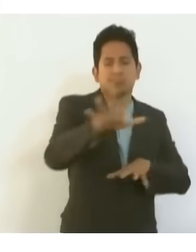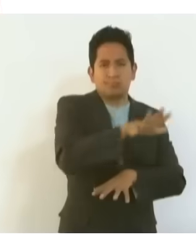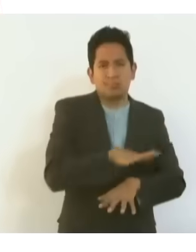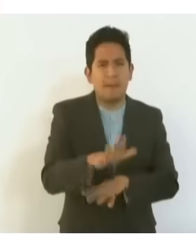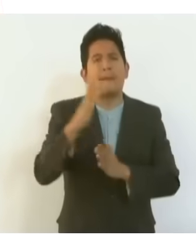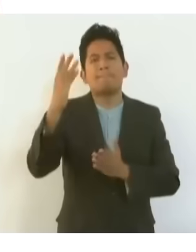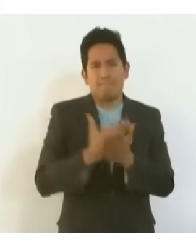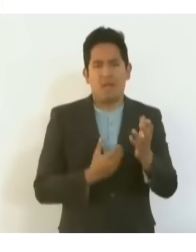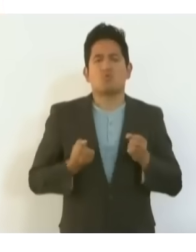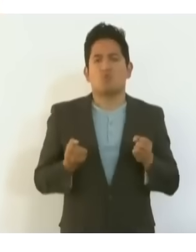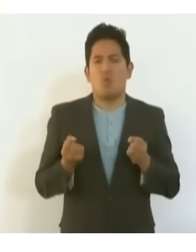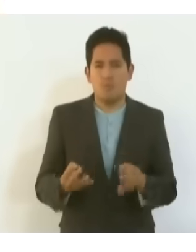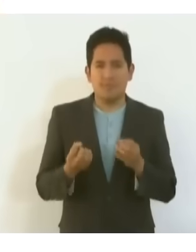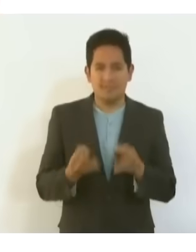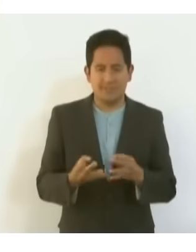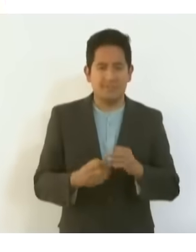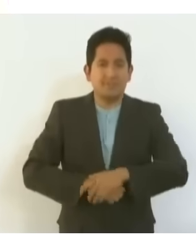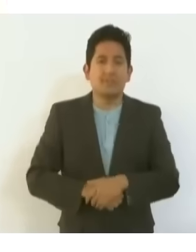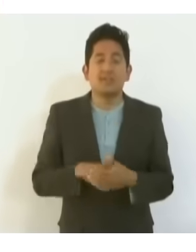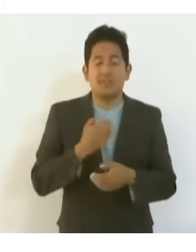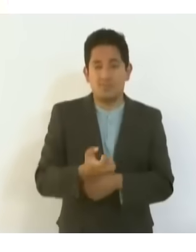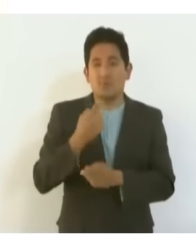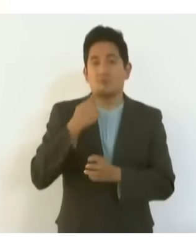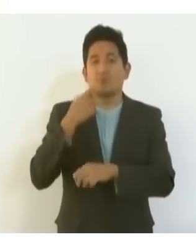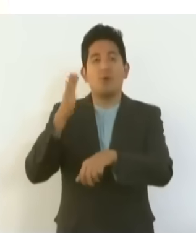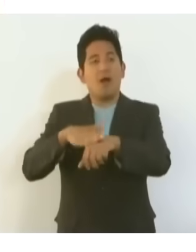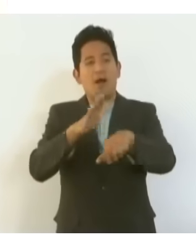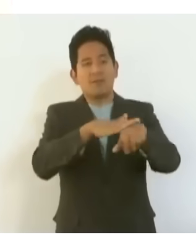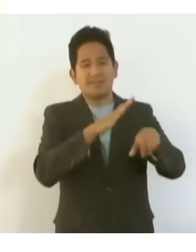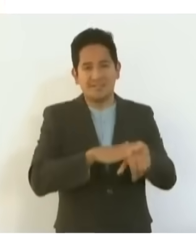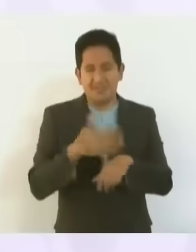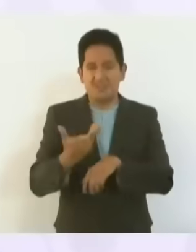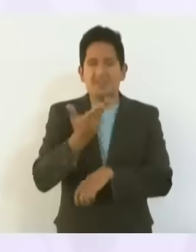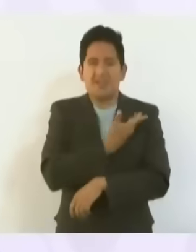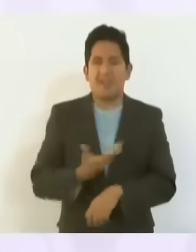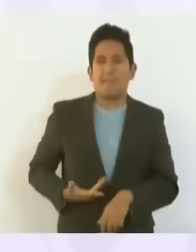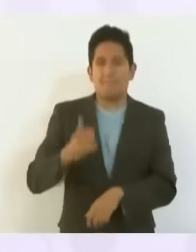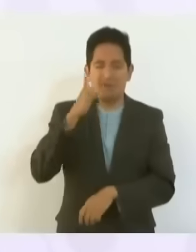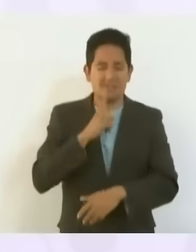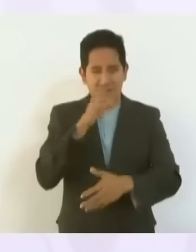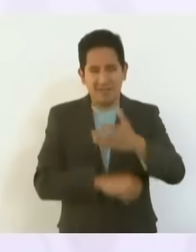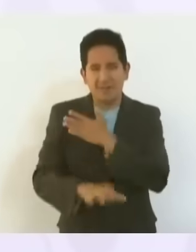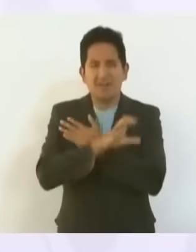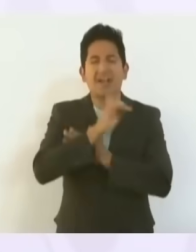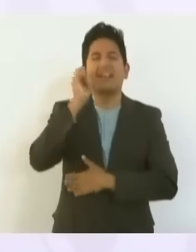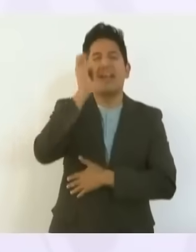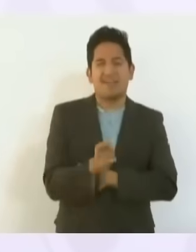eso decimos que es la presidenta de la paz. Claudia Shiman es la presidenta de la paz.